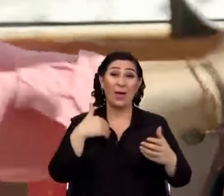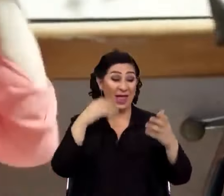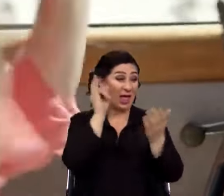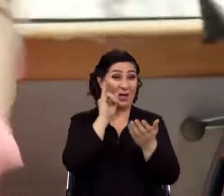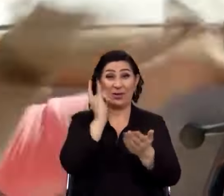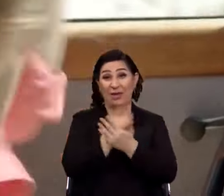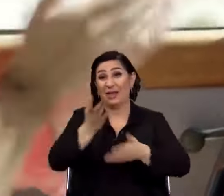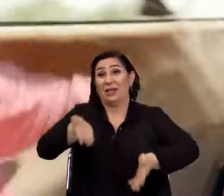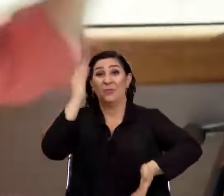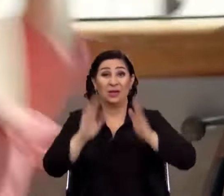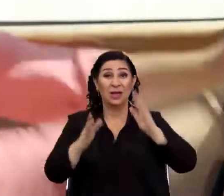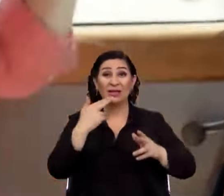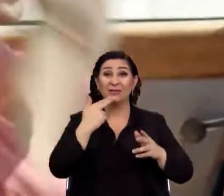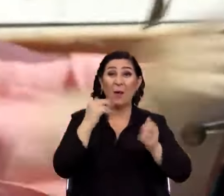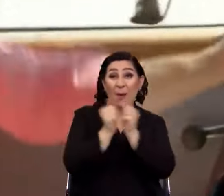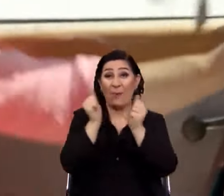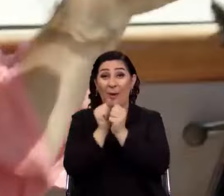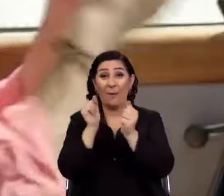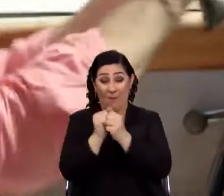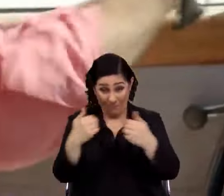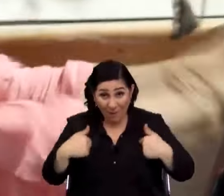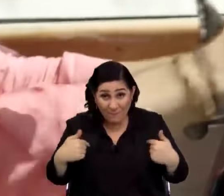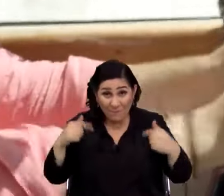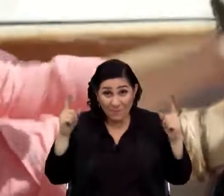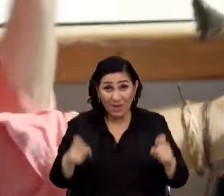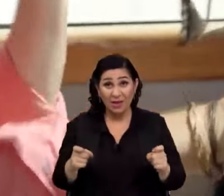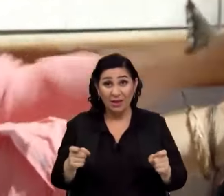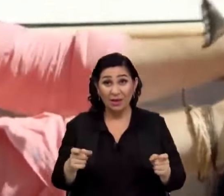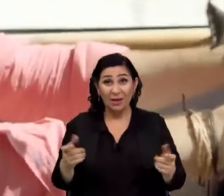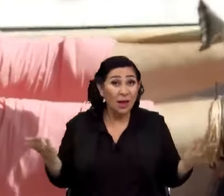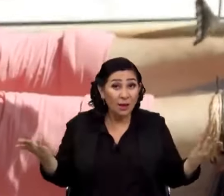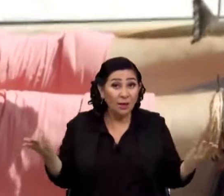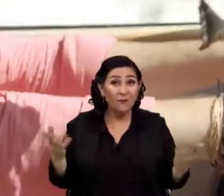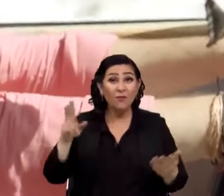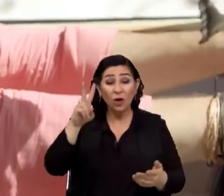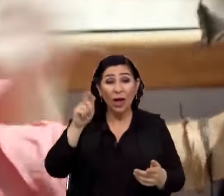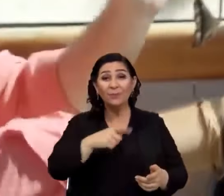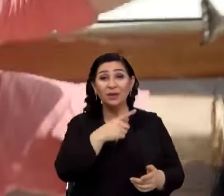kızlarla ger kıvırırken kıvırırken Ey sıkışınca Volkan yaptı kırt senen Oh